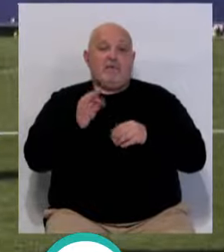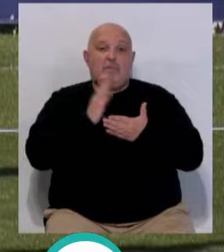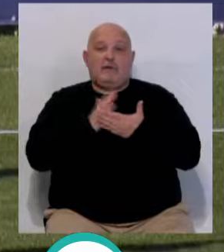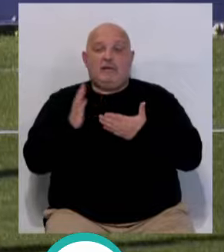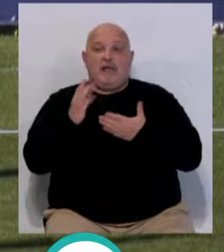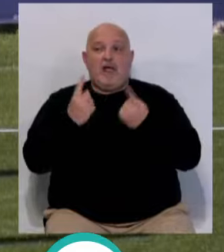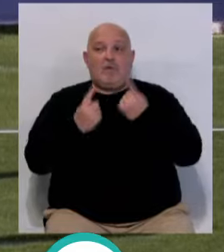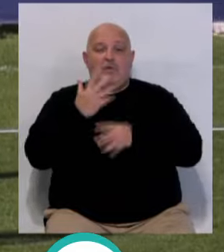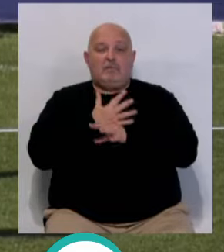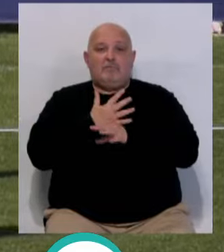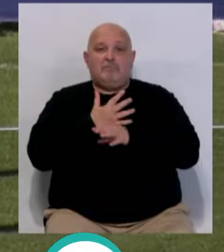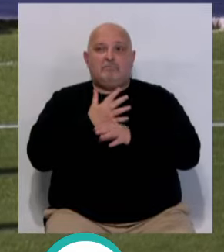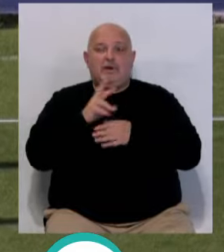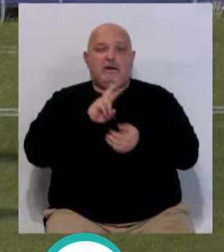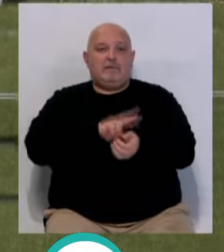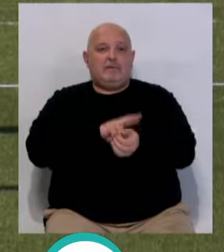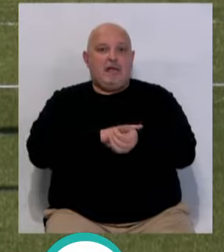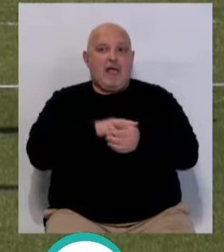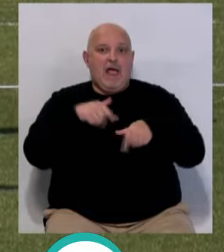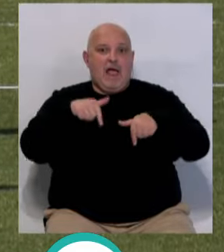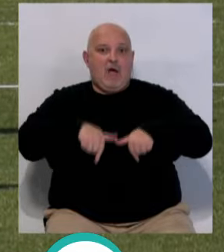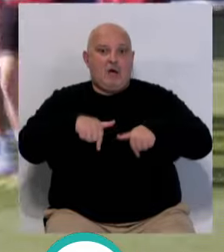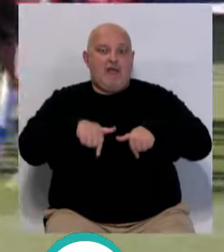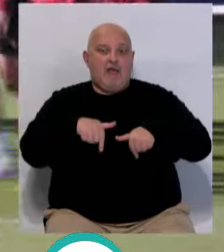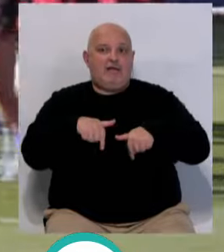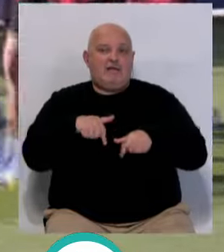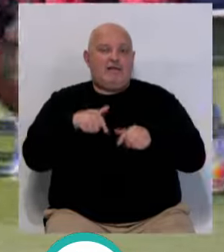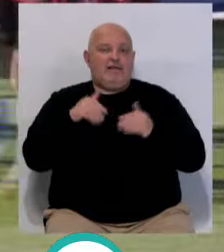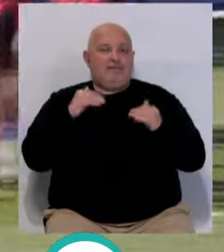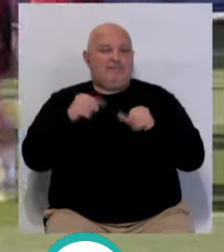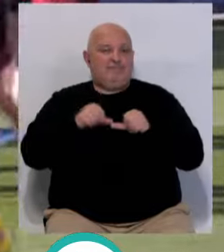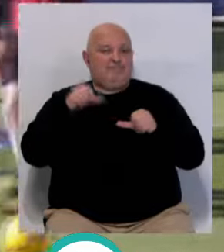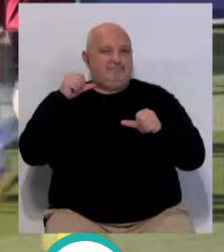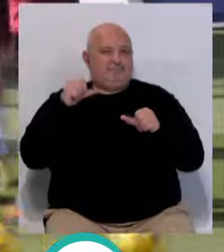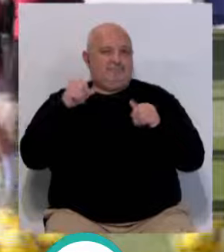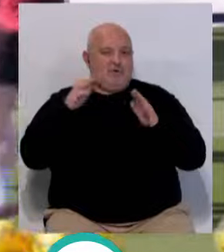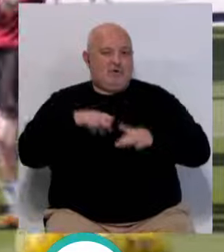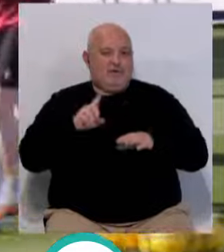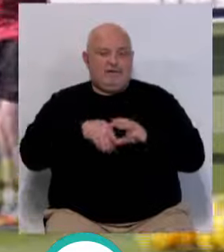futbolistas que están a un rendimiento ahora que no lo estaban al comienzo de de temporada y hemos